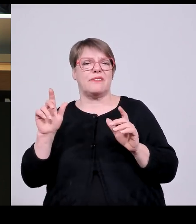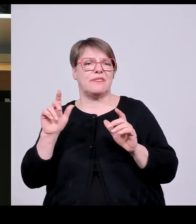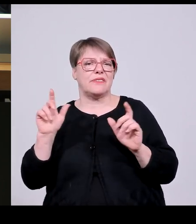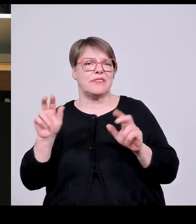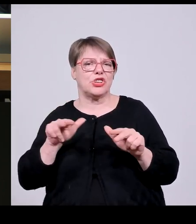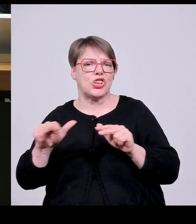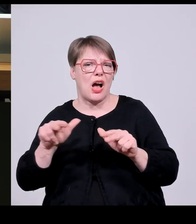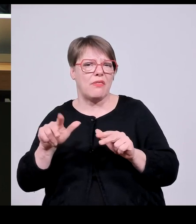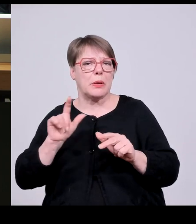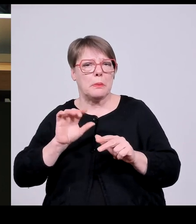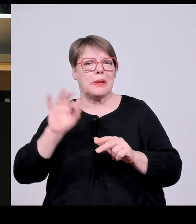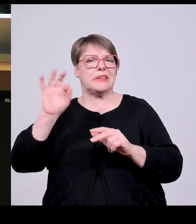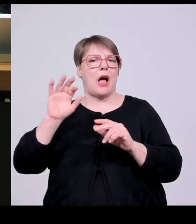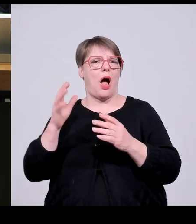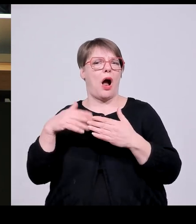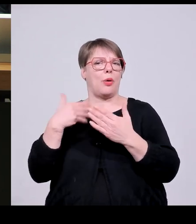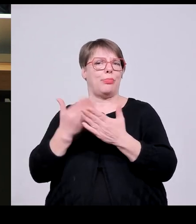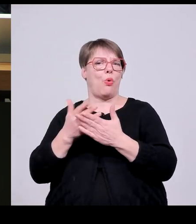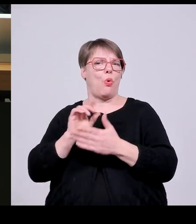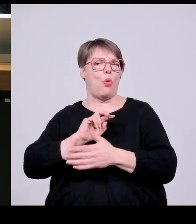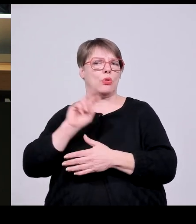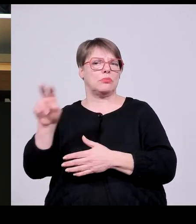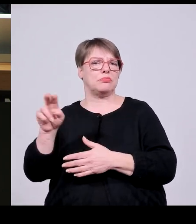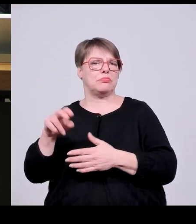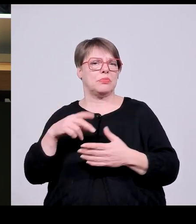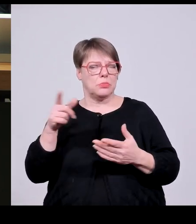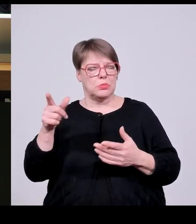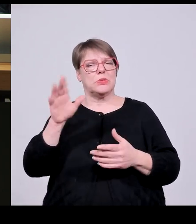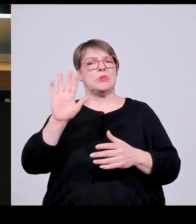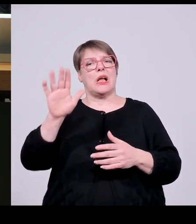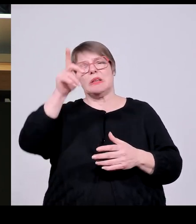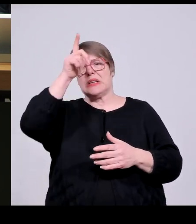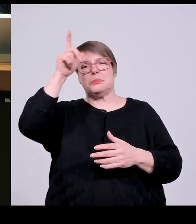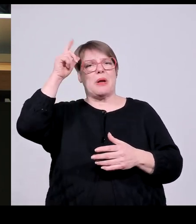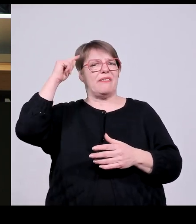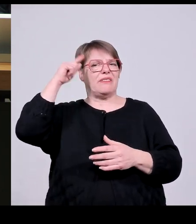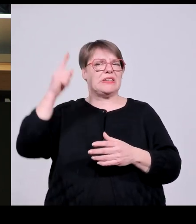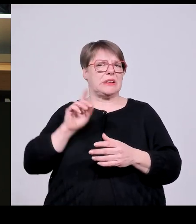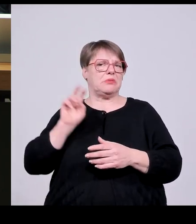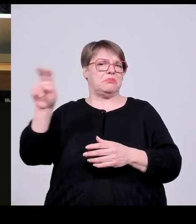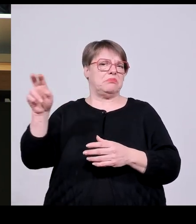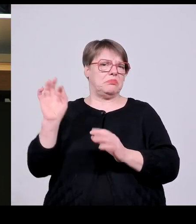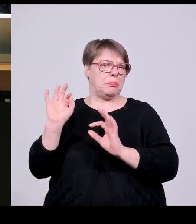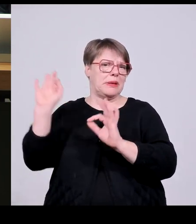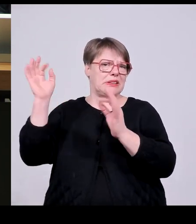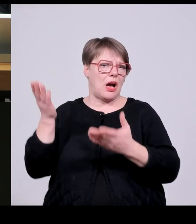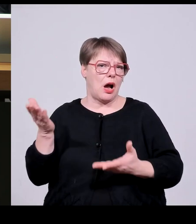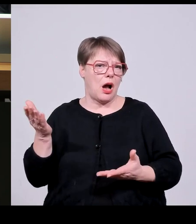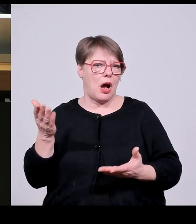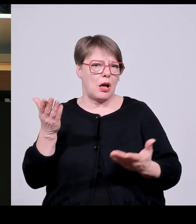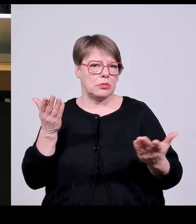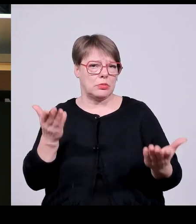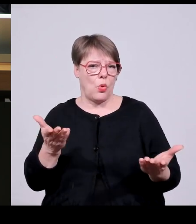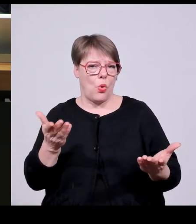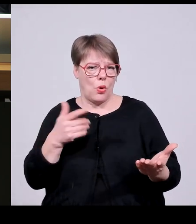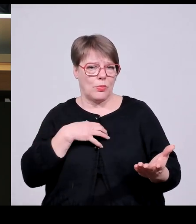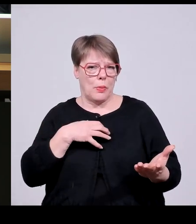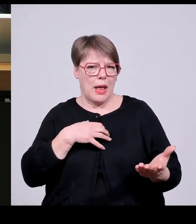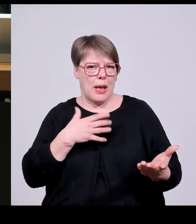Wohnung in mit Bestand zu finanzieren. Auch an der anderen Stelle selbstgenutztes Eigentümerschaft muss, in diesen Gebäuden. Dann kann man Quersubventionen, kann das finanzieren.